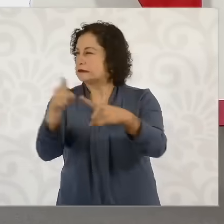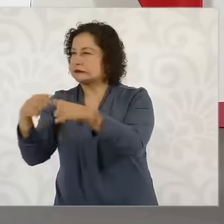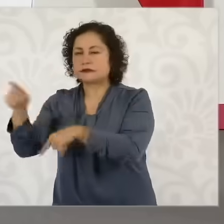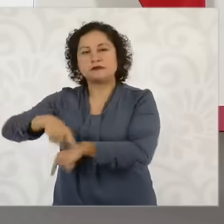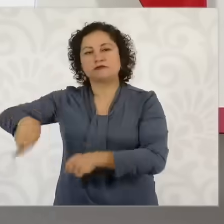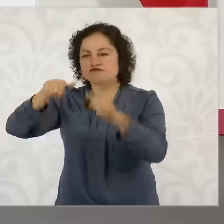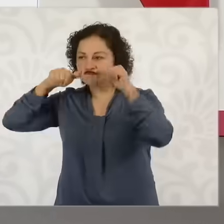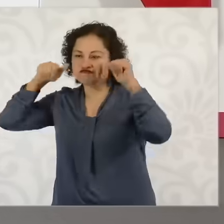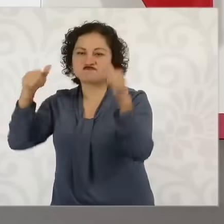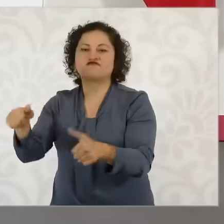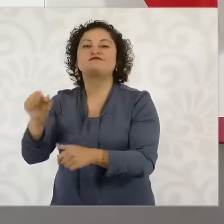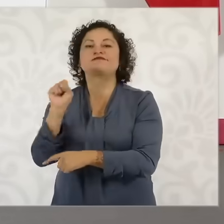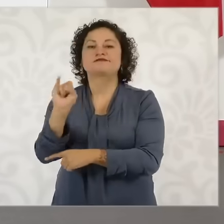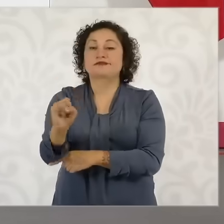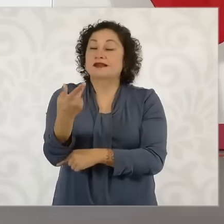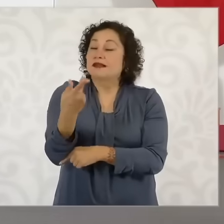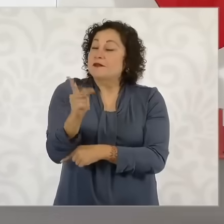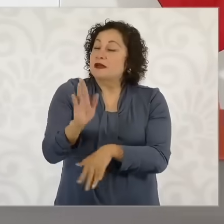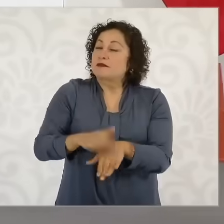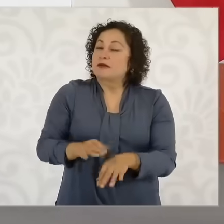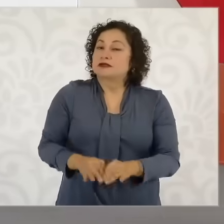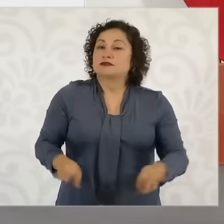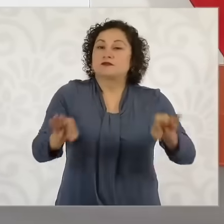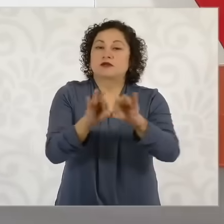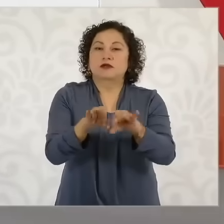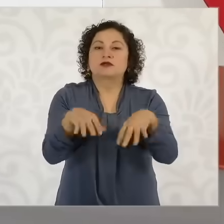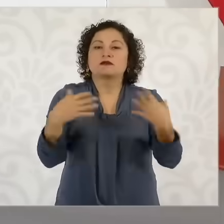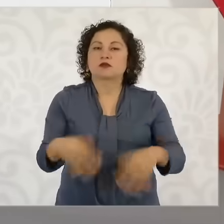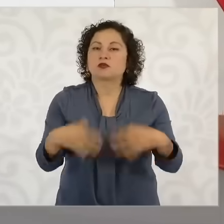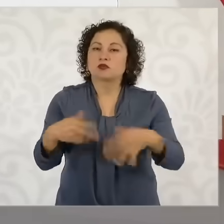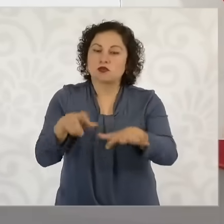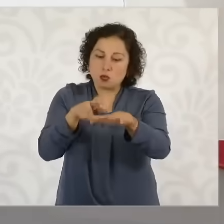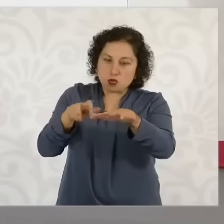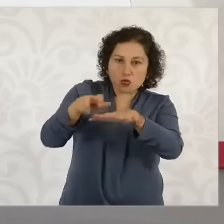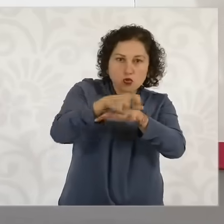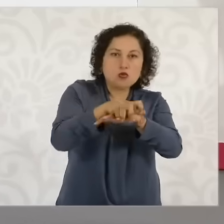pero fundamentalmente la inversión estratégica del tren impacta en los principales indicadores